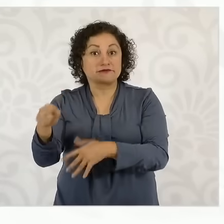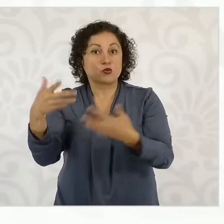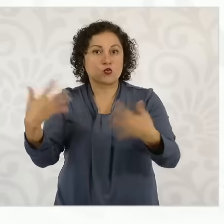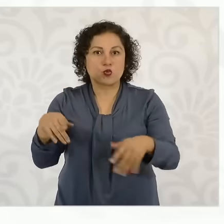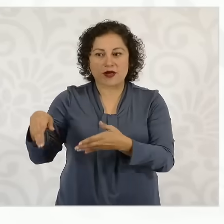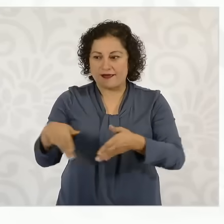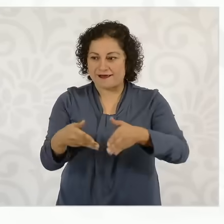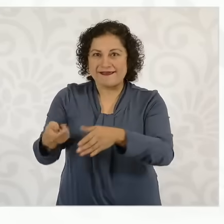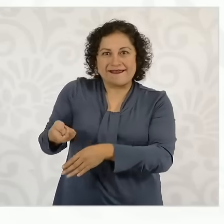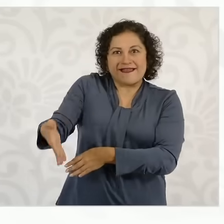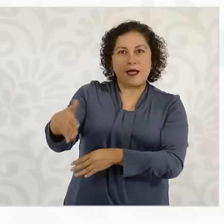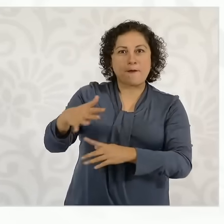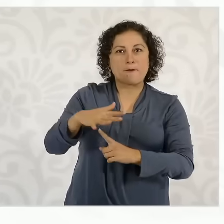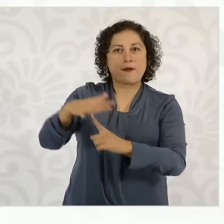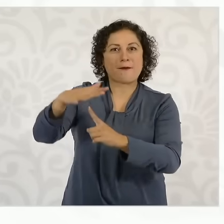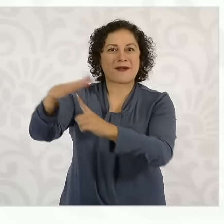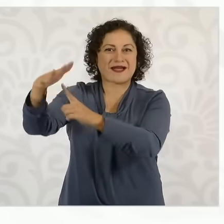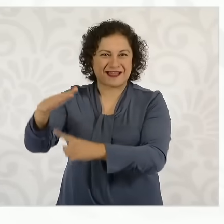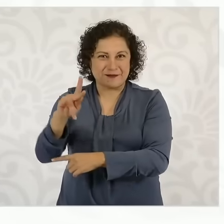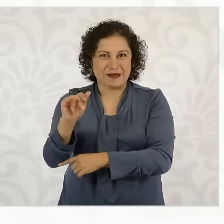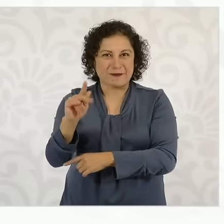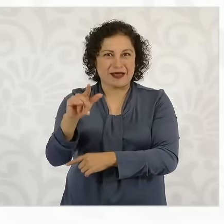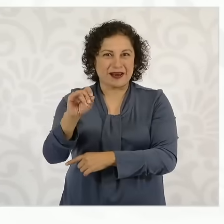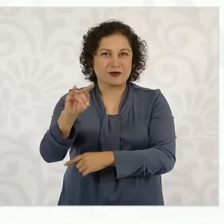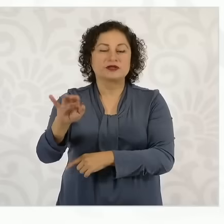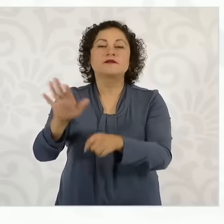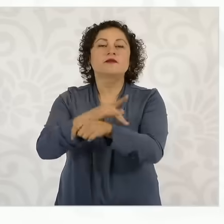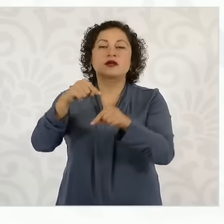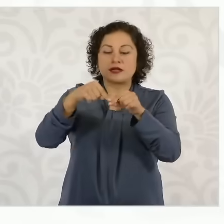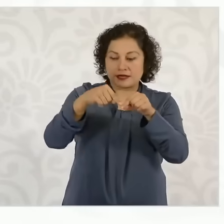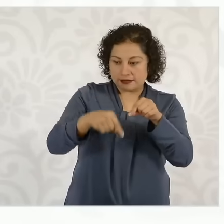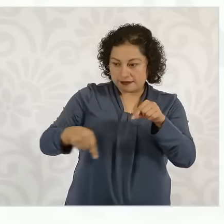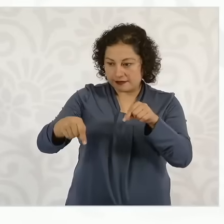esos. ¿Por qué le llamo ruta del papalote? Porque desde Palenque Escáceegga es la cola del papalote